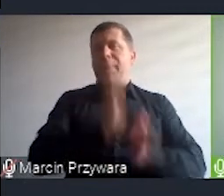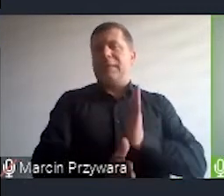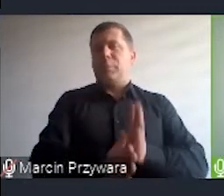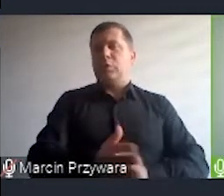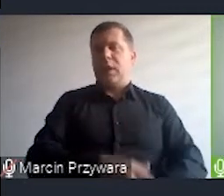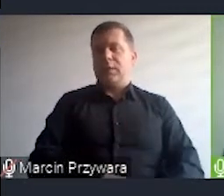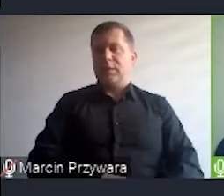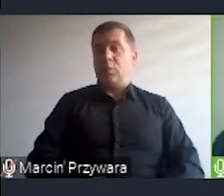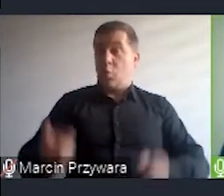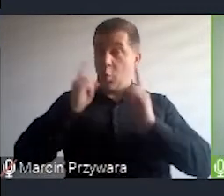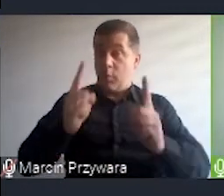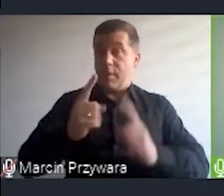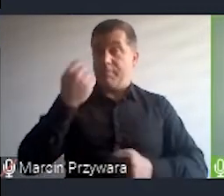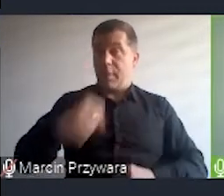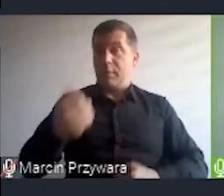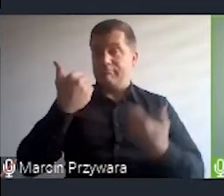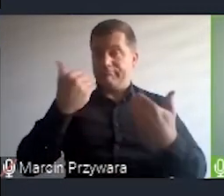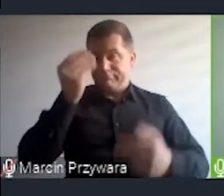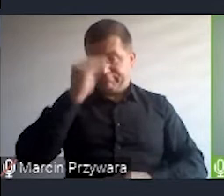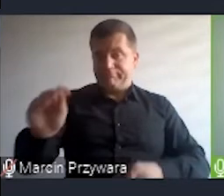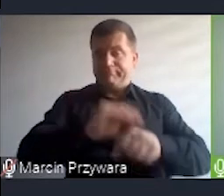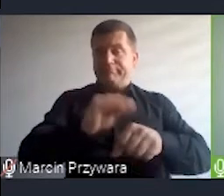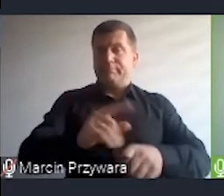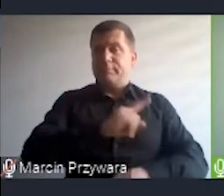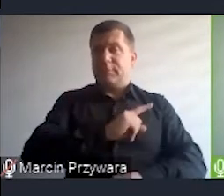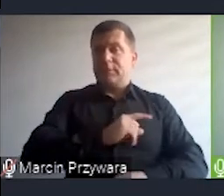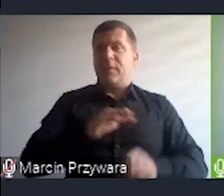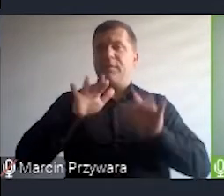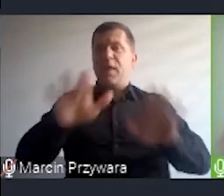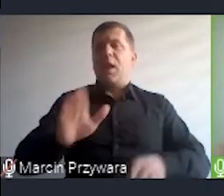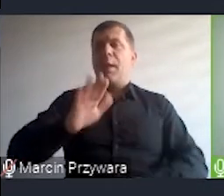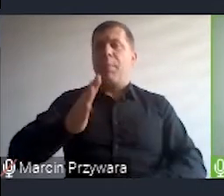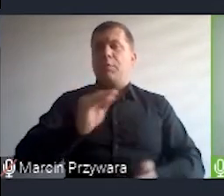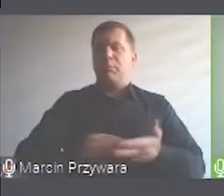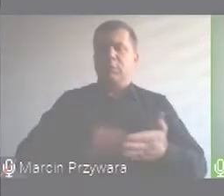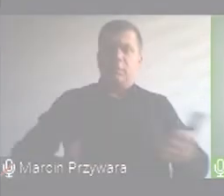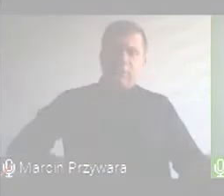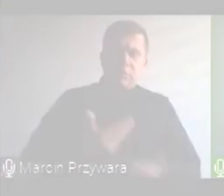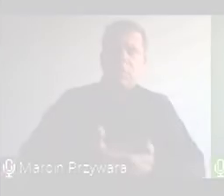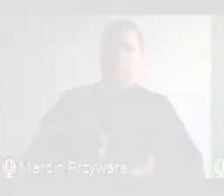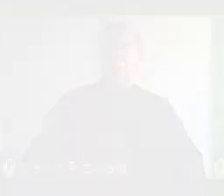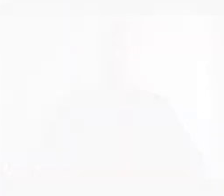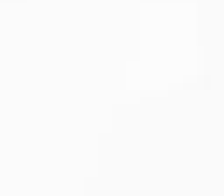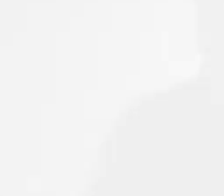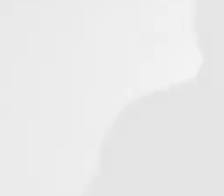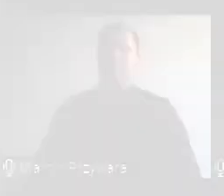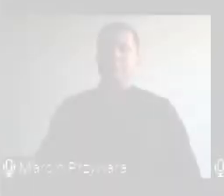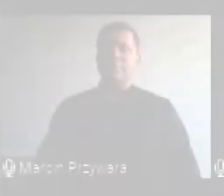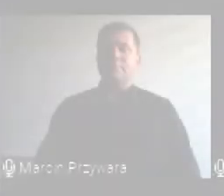Uwaga, bardzo teraz Państwa przestrzegam, bo wiele podmiotów pisząc wnioski (…).